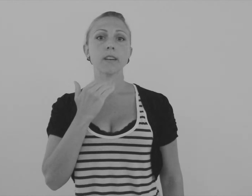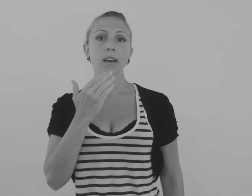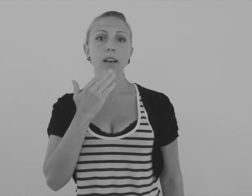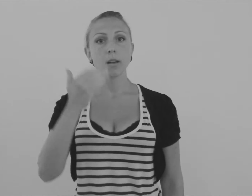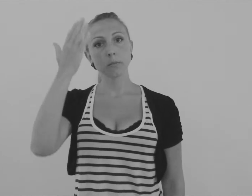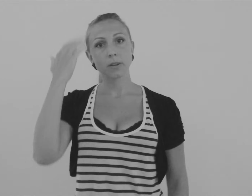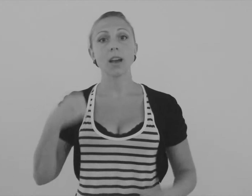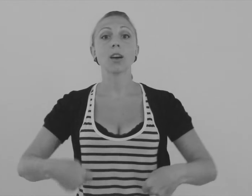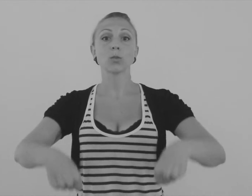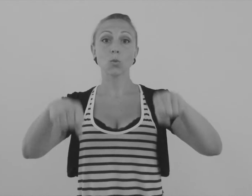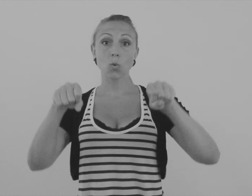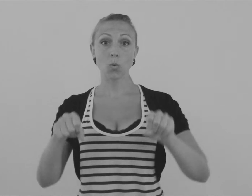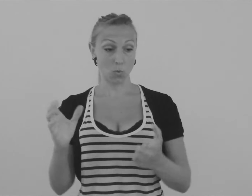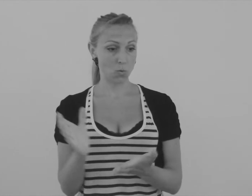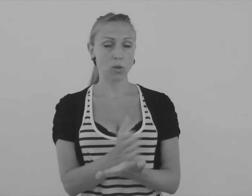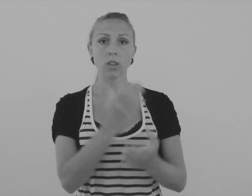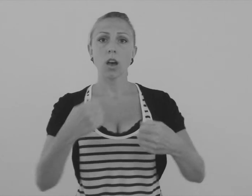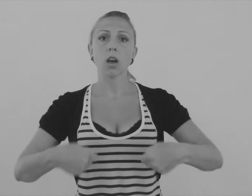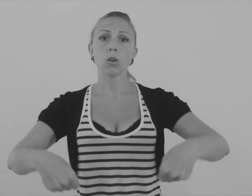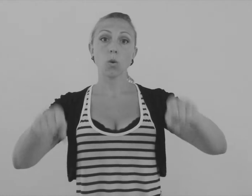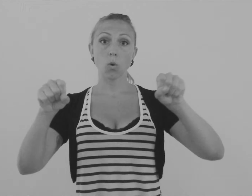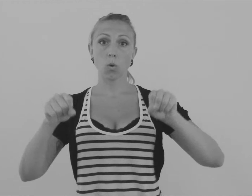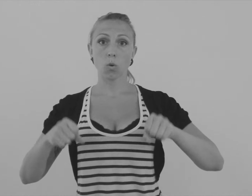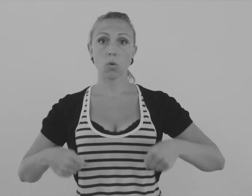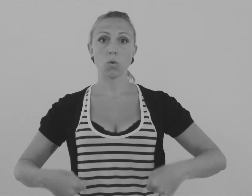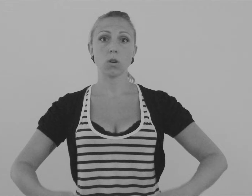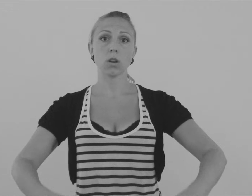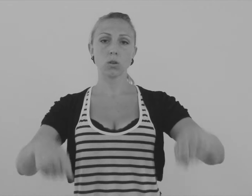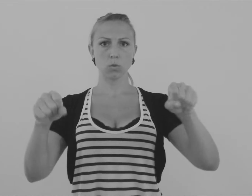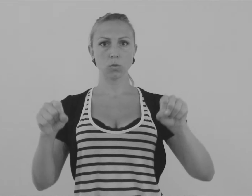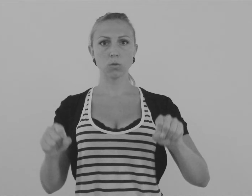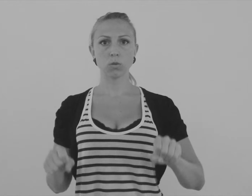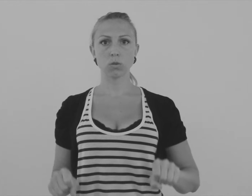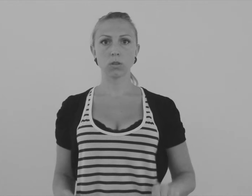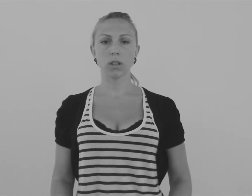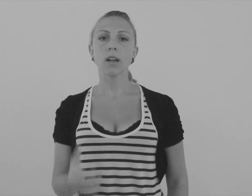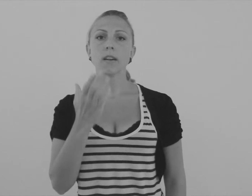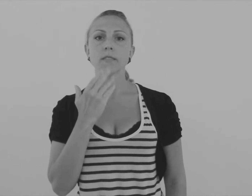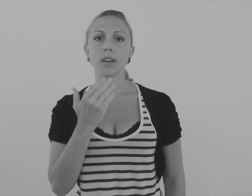Vem kan ro utan åror?